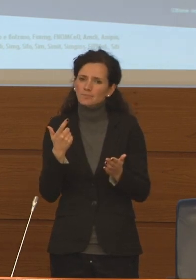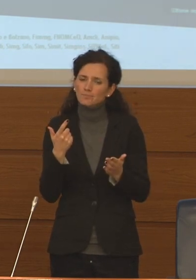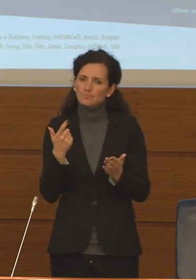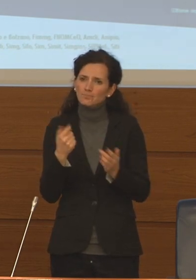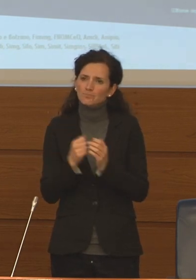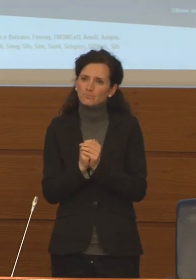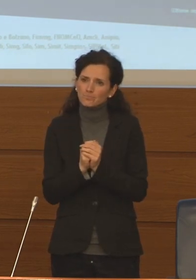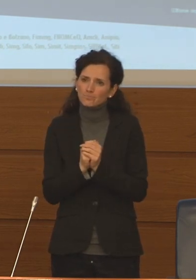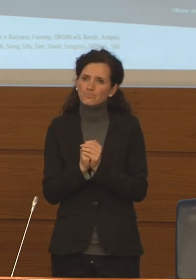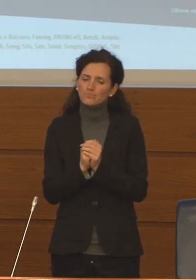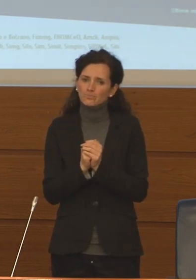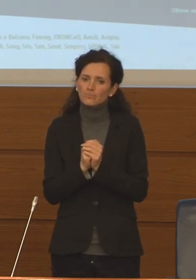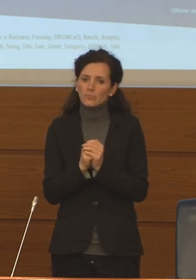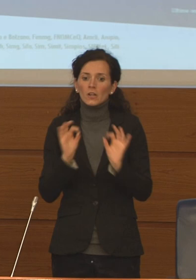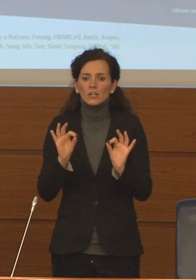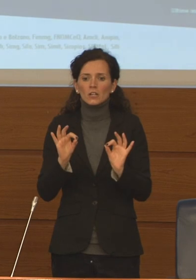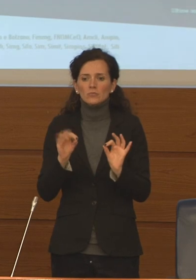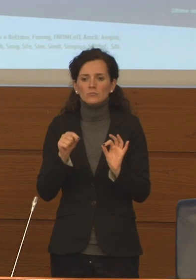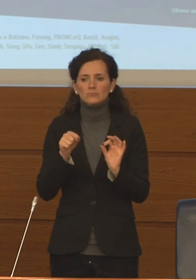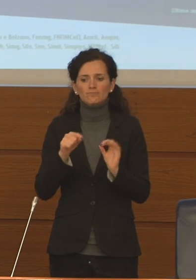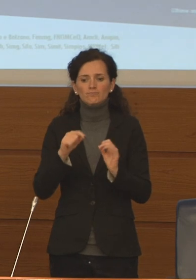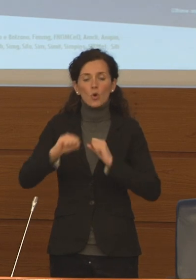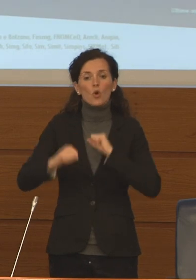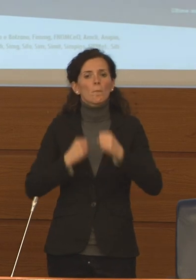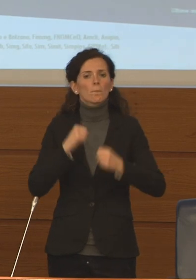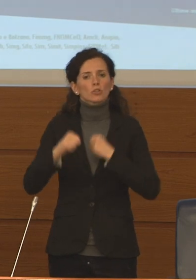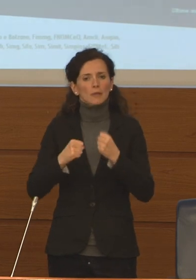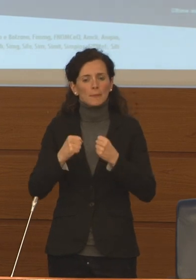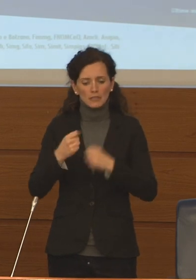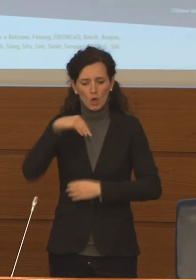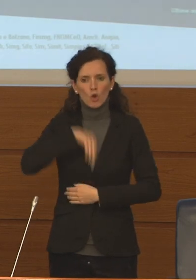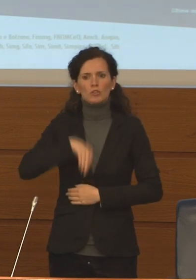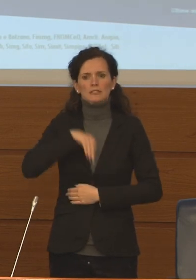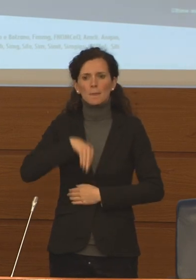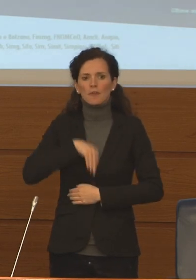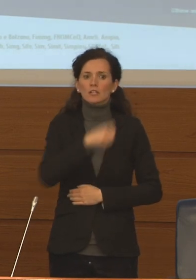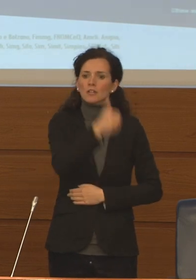l'elemento dei comportamenti e della consapevolezza di ciascuno di noi.